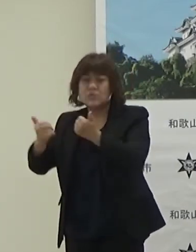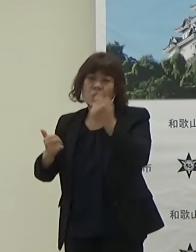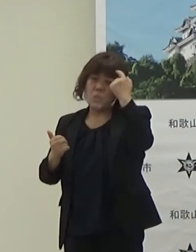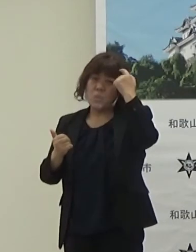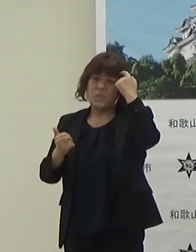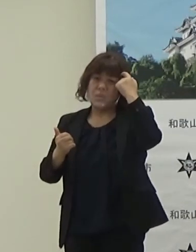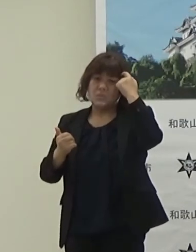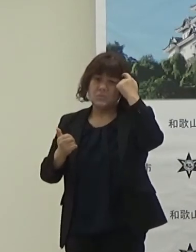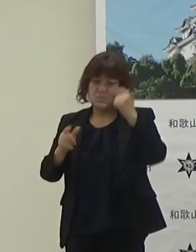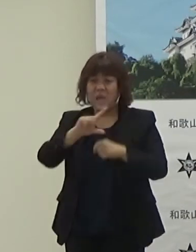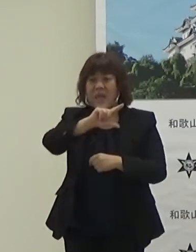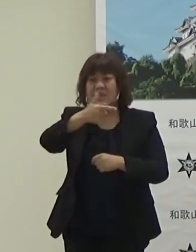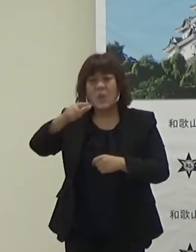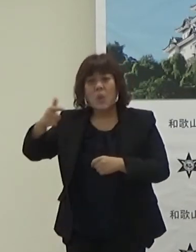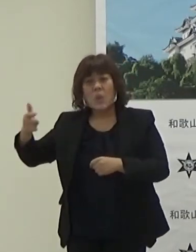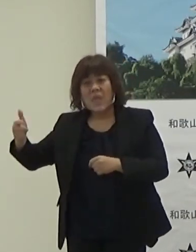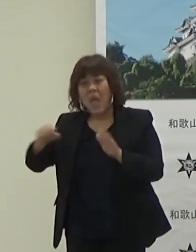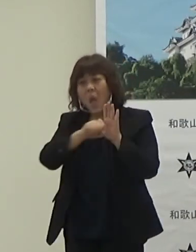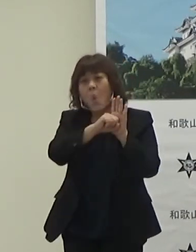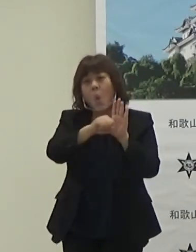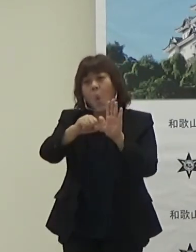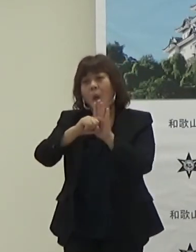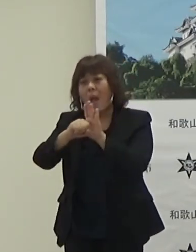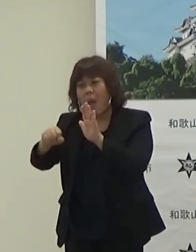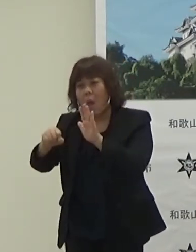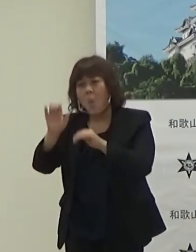様々な効果を今後生み出せるような